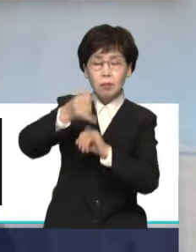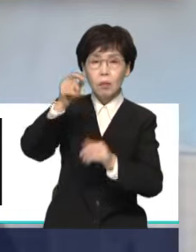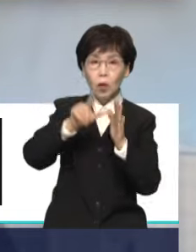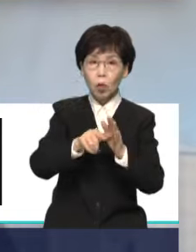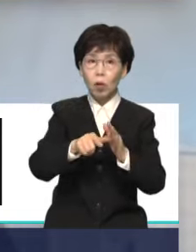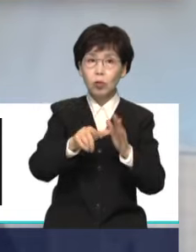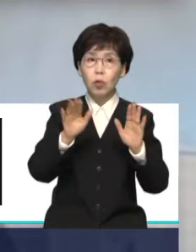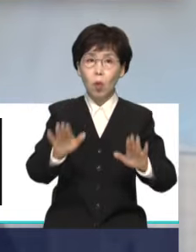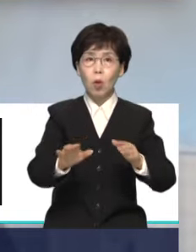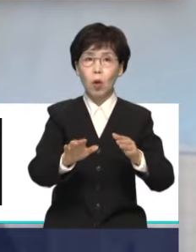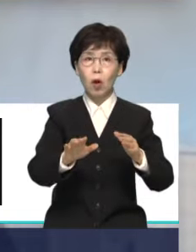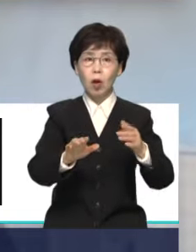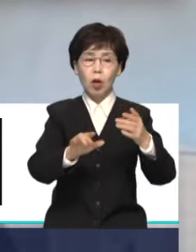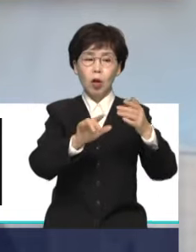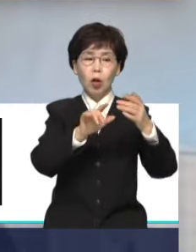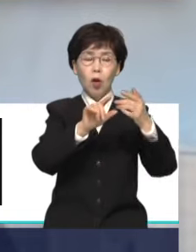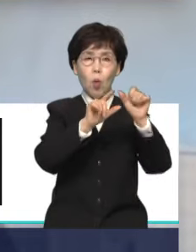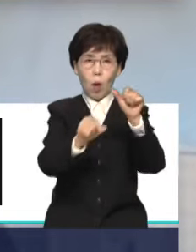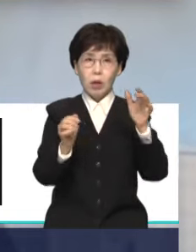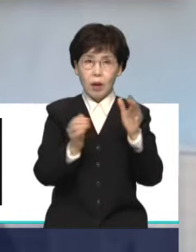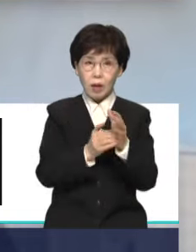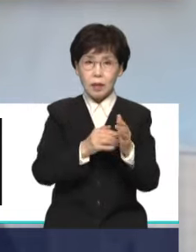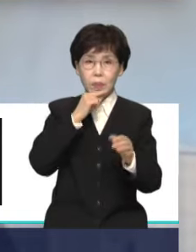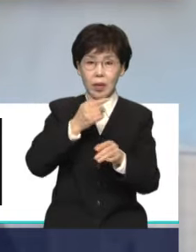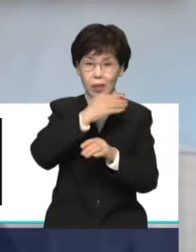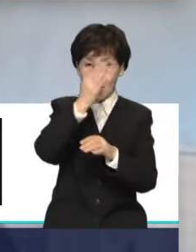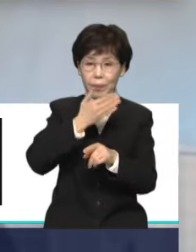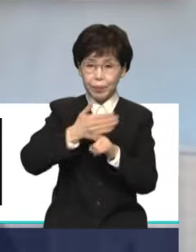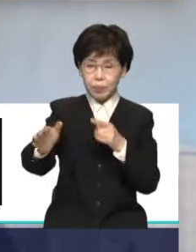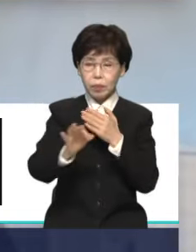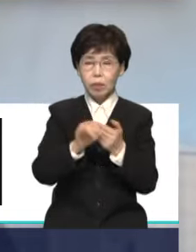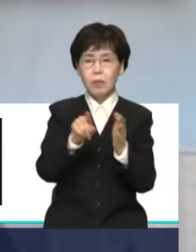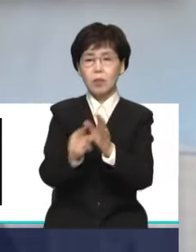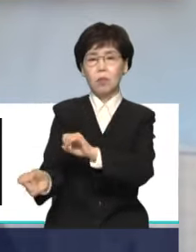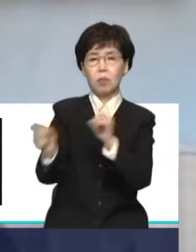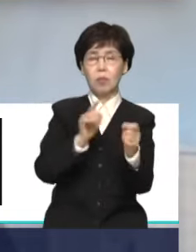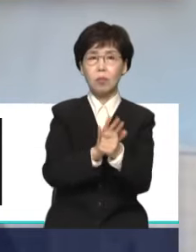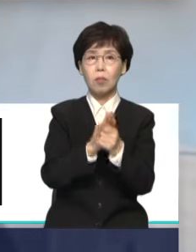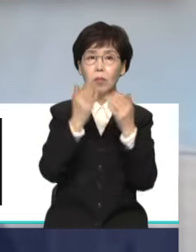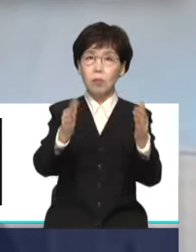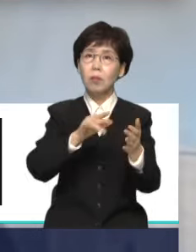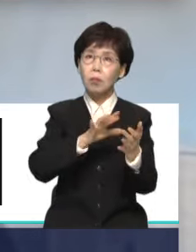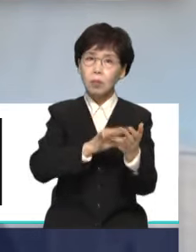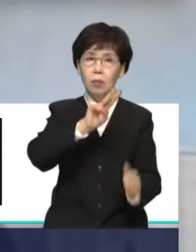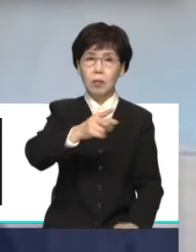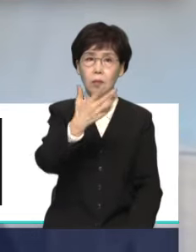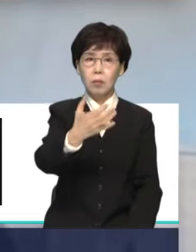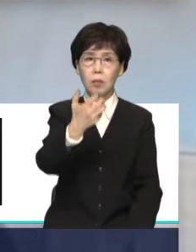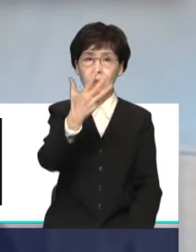모두 갚으면 정부가 신용을 회복해 주기로 했습니다. 약 298만 명의 연체 기록이 삭제될 걸로